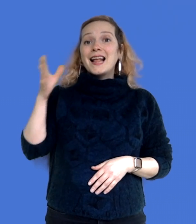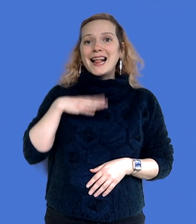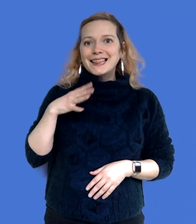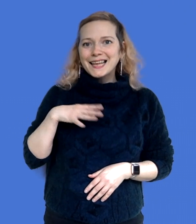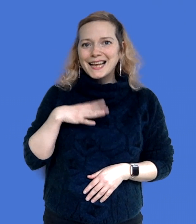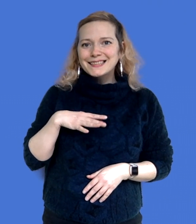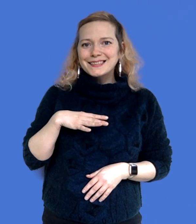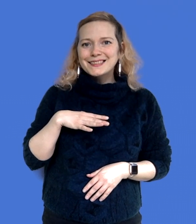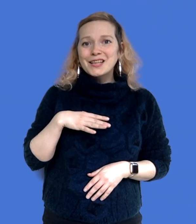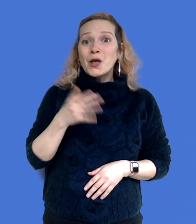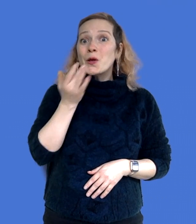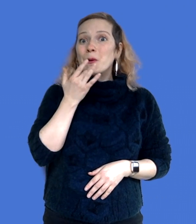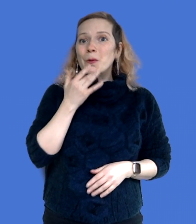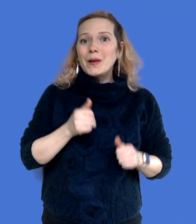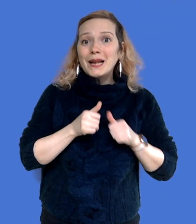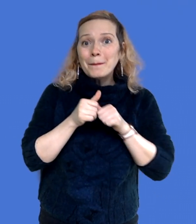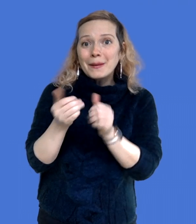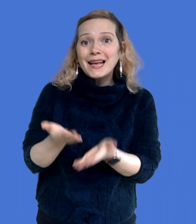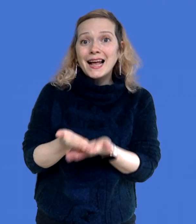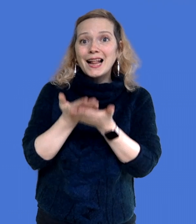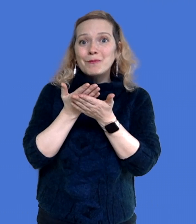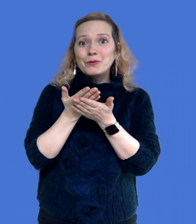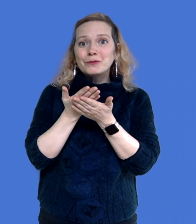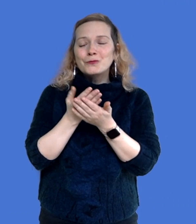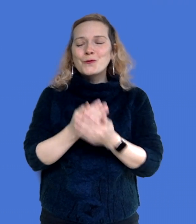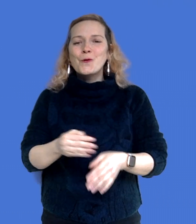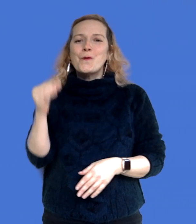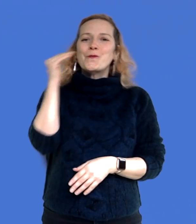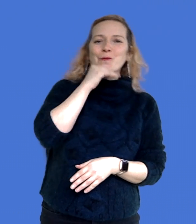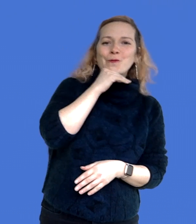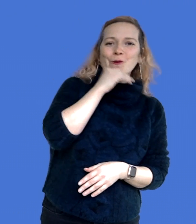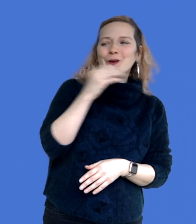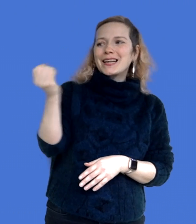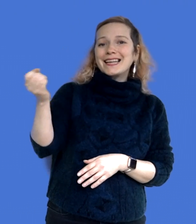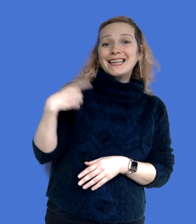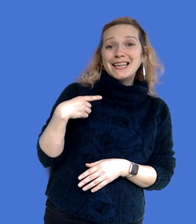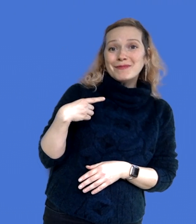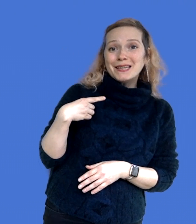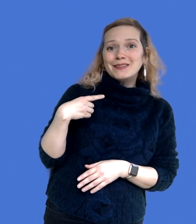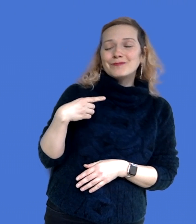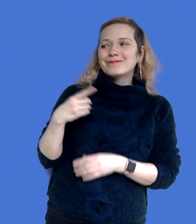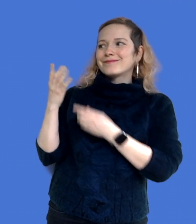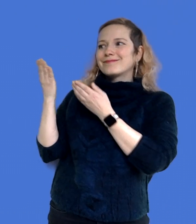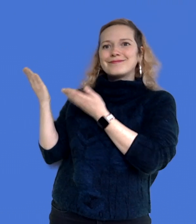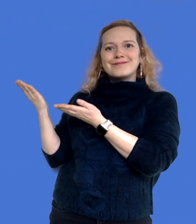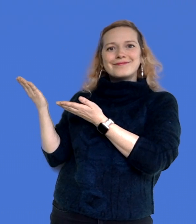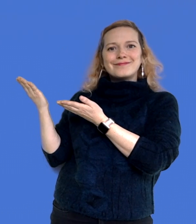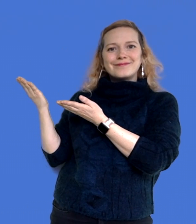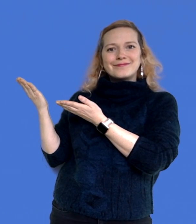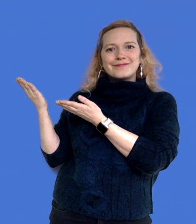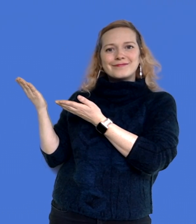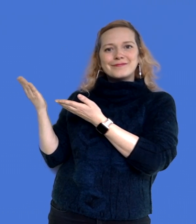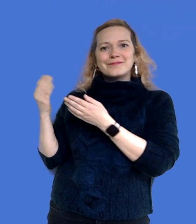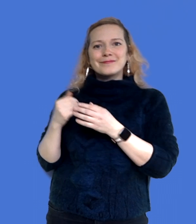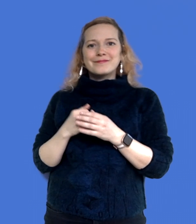Heb je interesse ? Wil je mee helpen ? Stuur dan vlug een e-mail naar info@doofjong.be